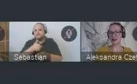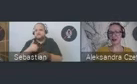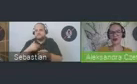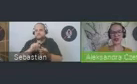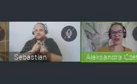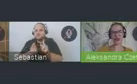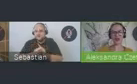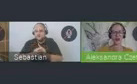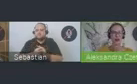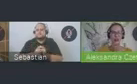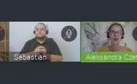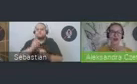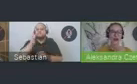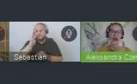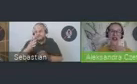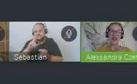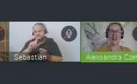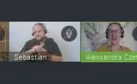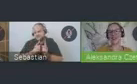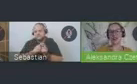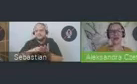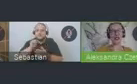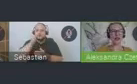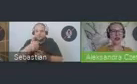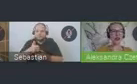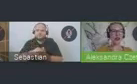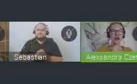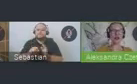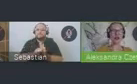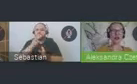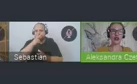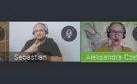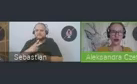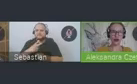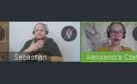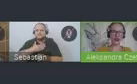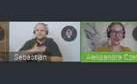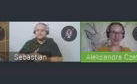Z niektórymi pewnie z państwa zobaczymy się jutro. Do zobaczenia, miłego wtorku.